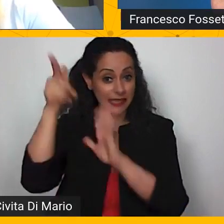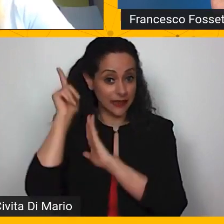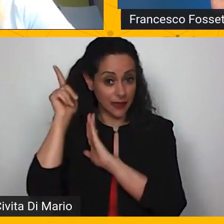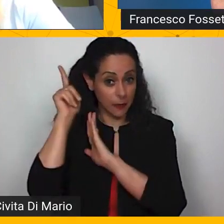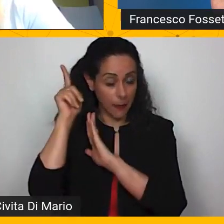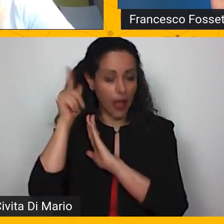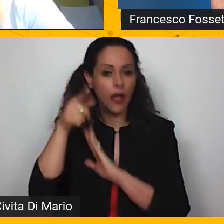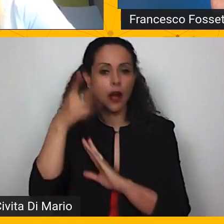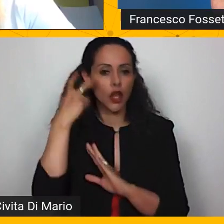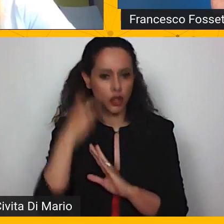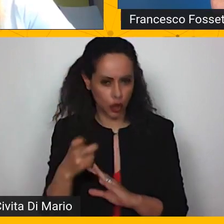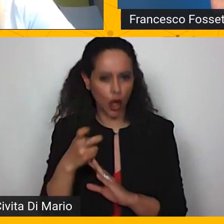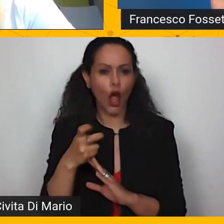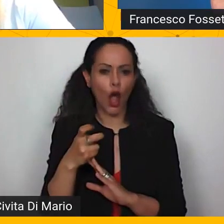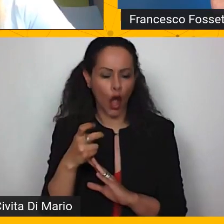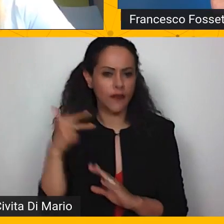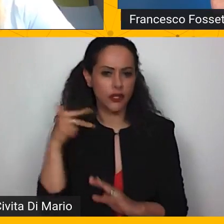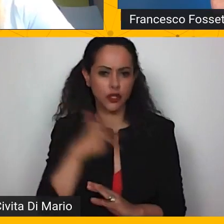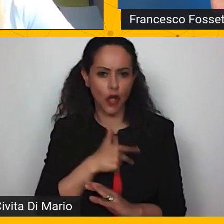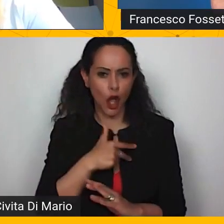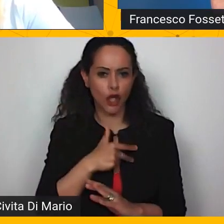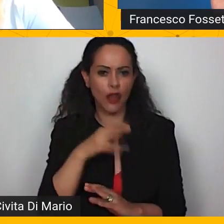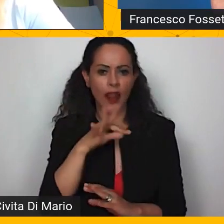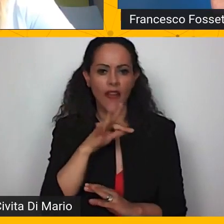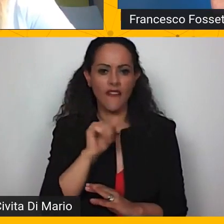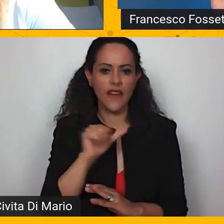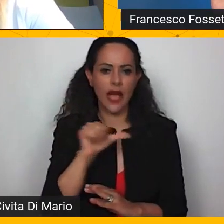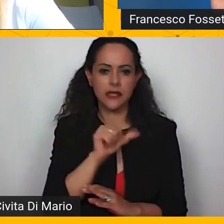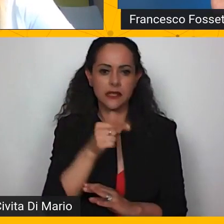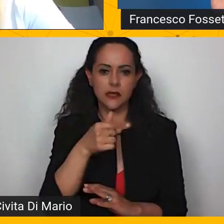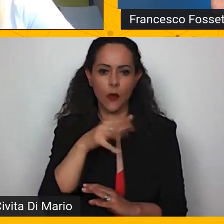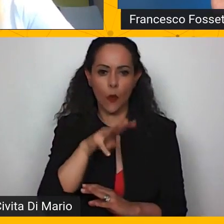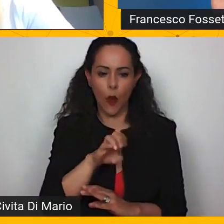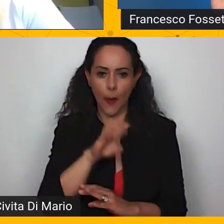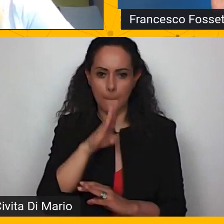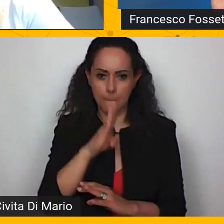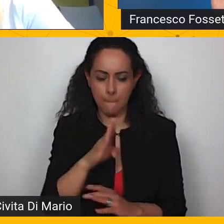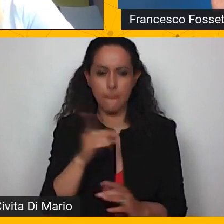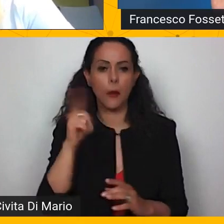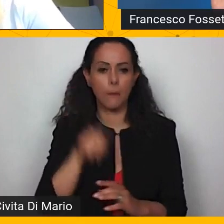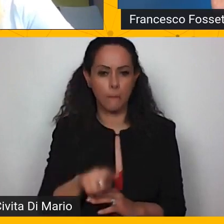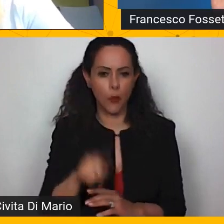settimana scorsa la ritrova sui social di Fastweb eh sia su